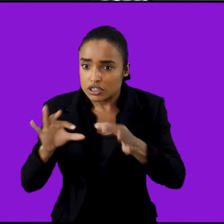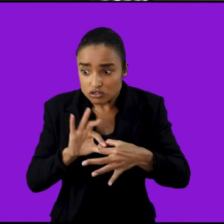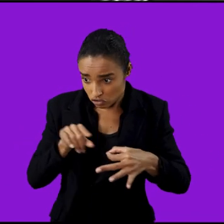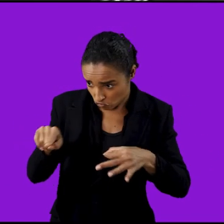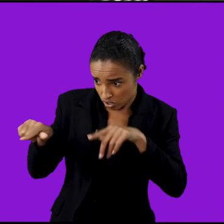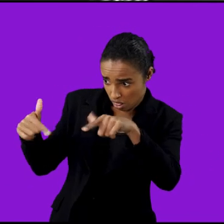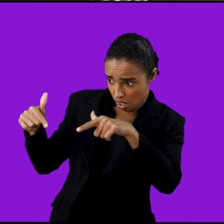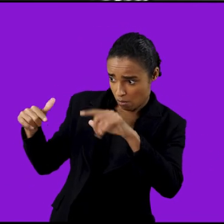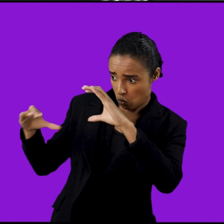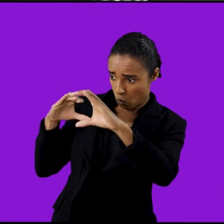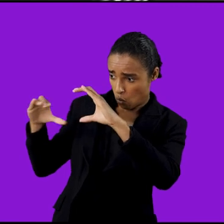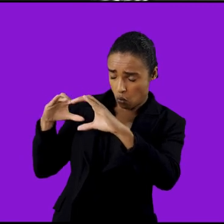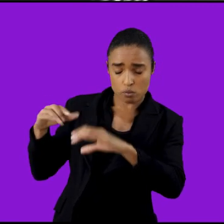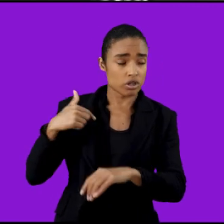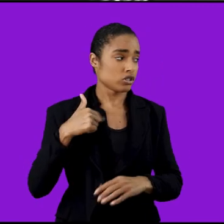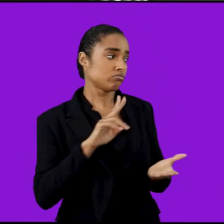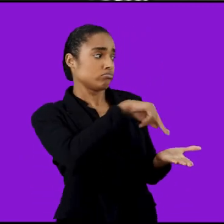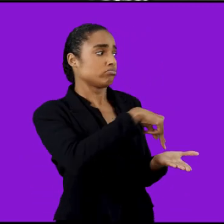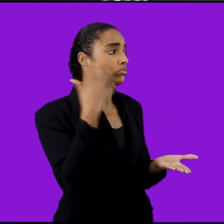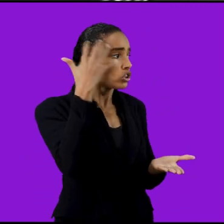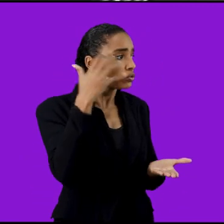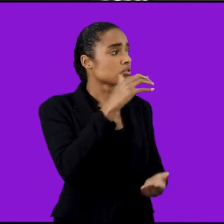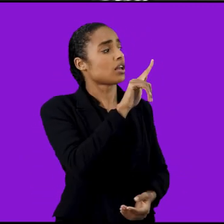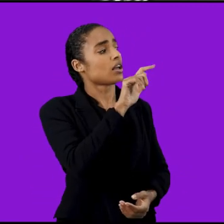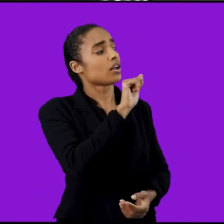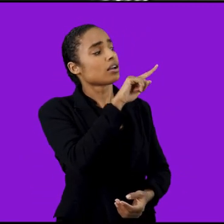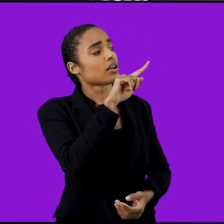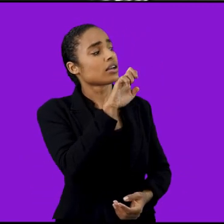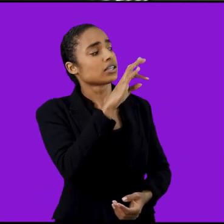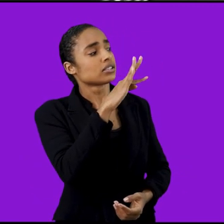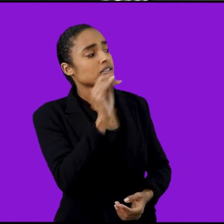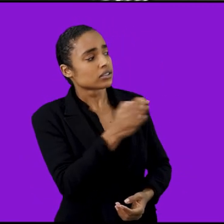comunicação? Trabalhei. Trabalhei em rádio. Trabalhei na rádio Jovem Pan, depois trabalhei na Rádio Gazeta. E depois eu trabalhei na Trama. E